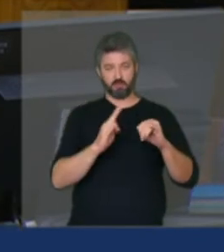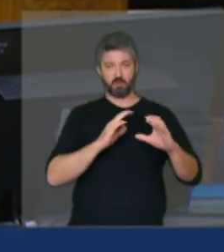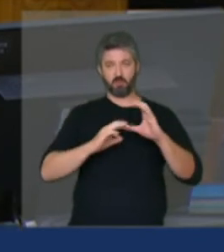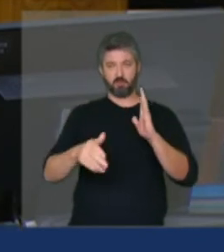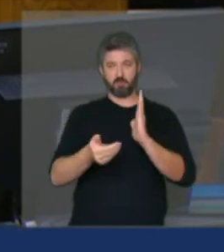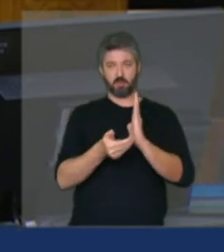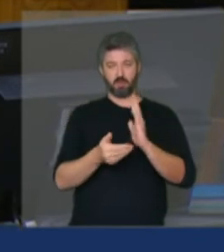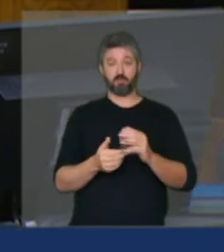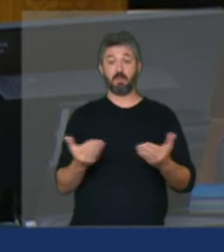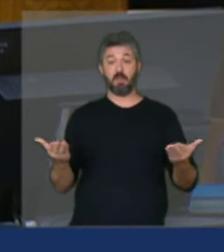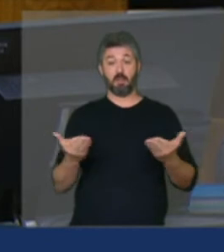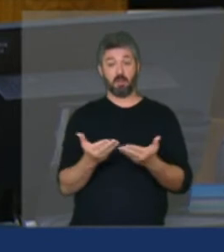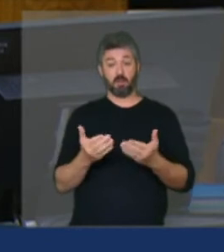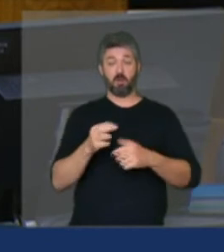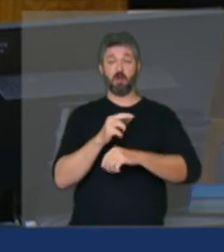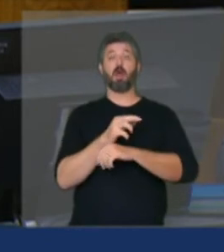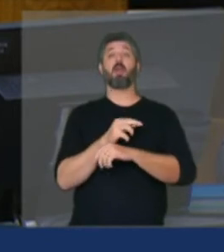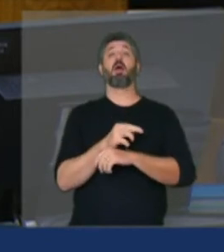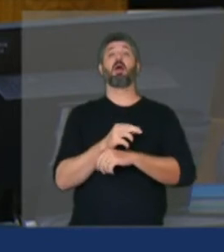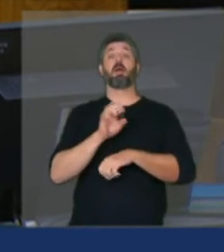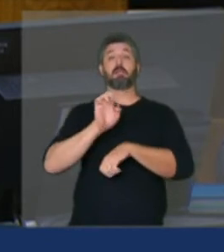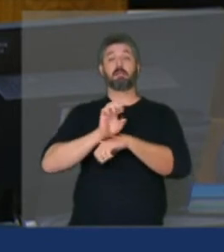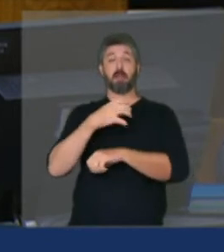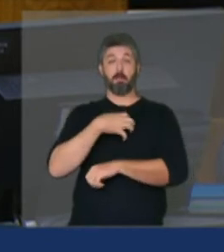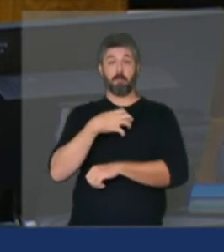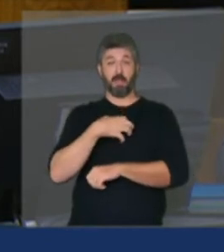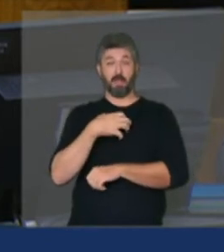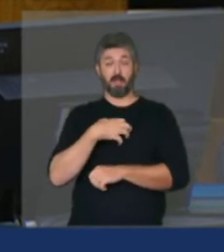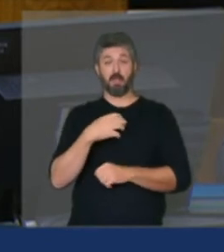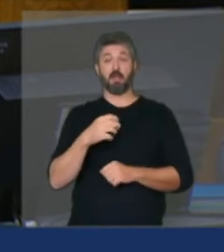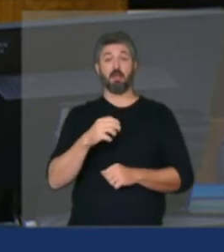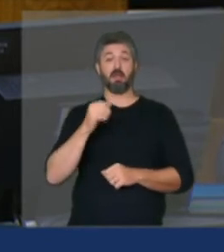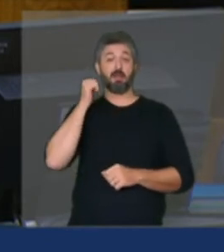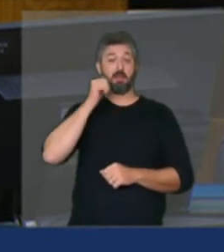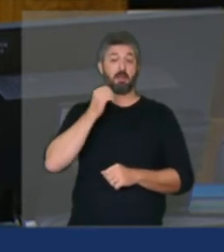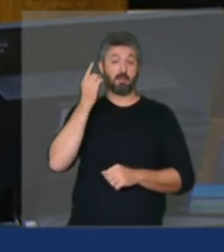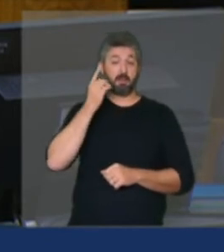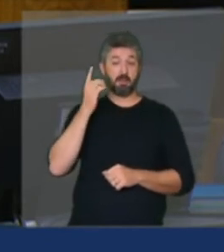DESSA CASA. E AGORA DE RORAIMA NÓS VAMOS PARA A BAHIA E NA BAHIA NÓS VAMOS OUVIR A